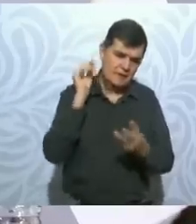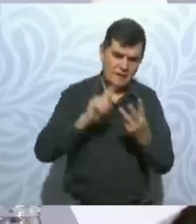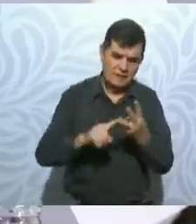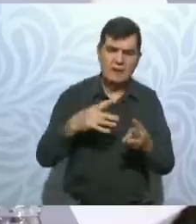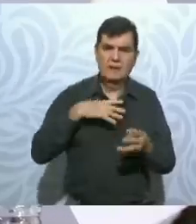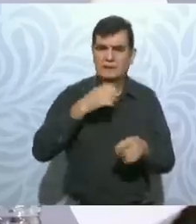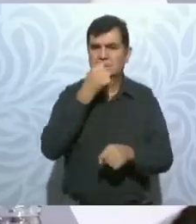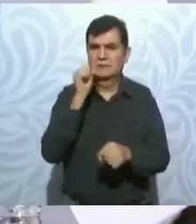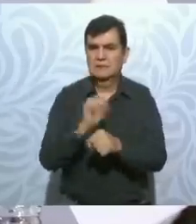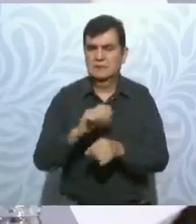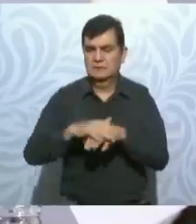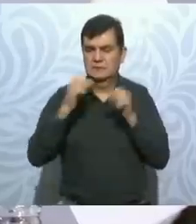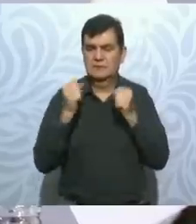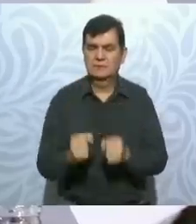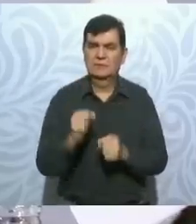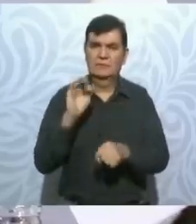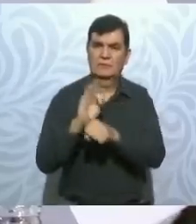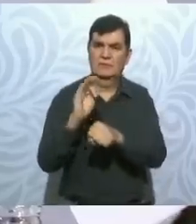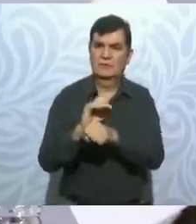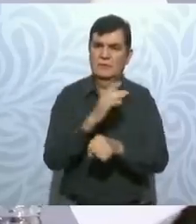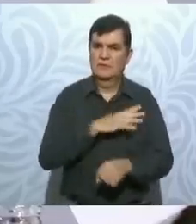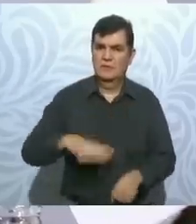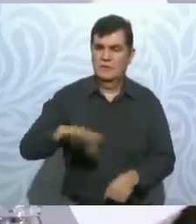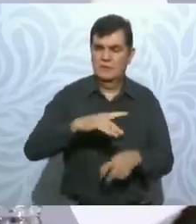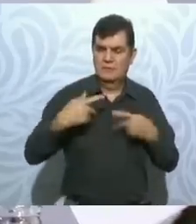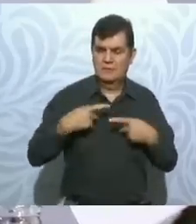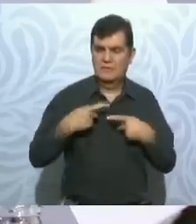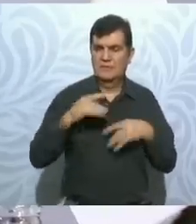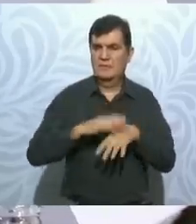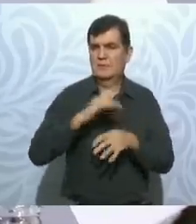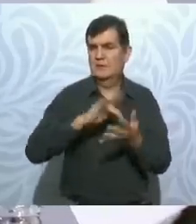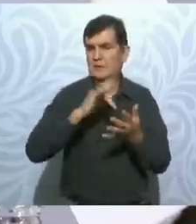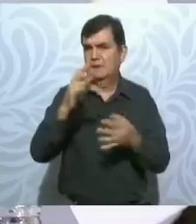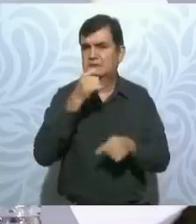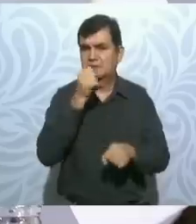Secretaría de Seguridad y protección ciudadana a través de la subsecretaría de investigación